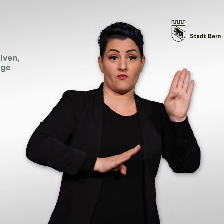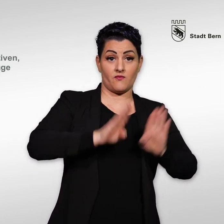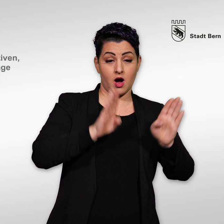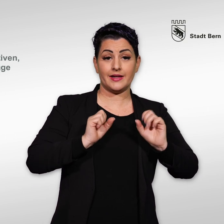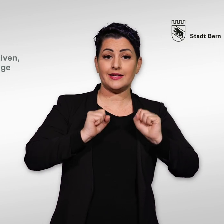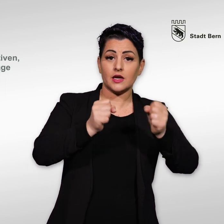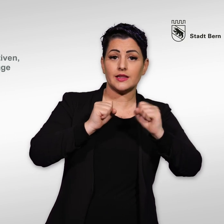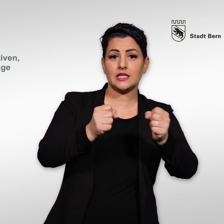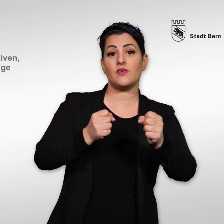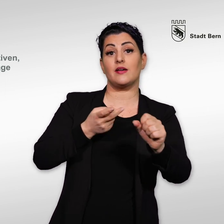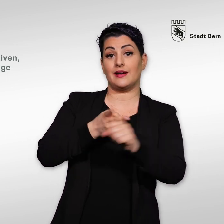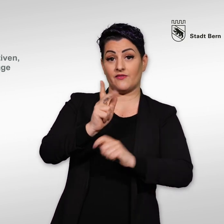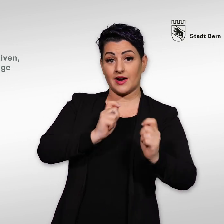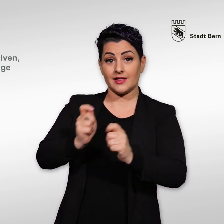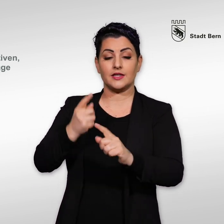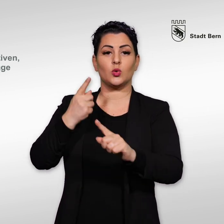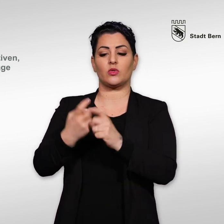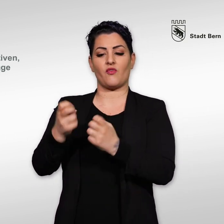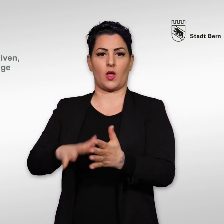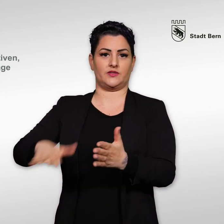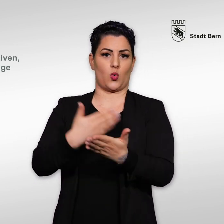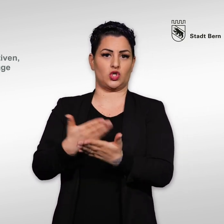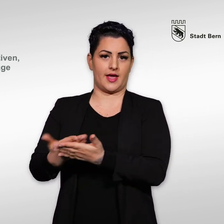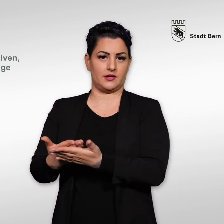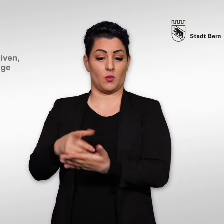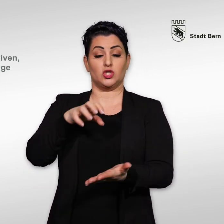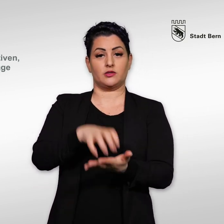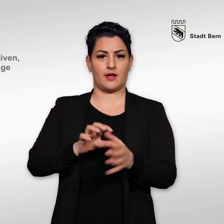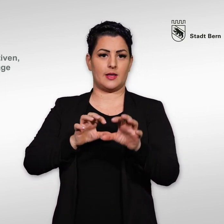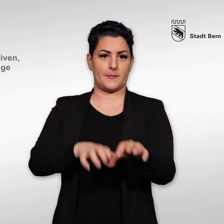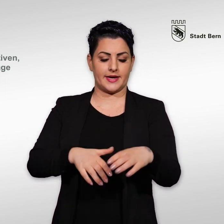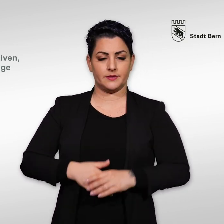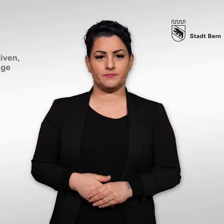Wahlen, Initiativen, Referenden und Volksvorschläge in der Stadt Bern.